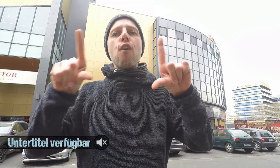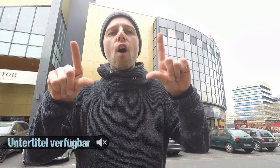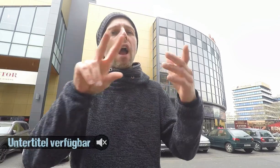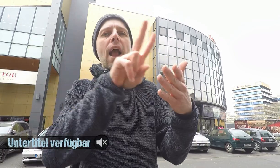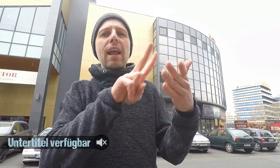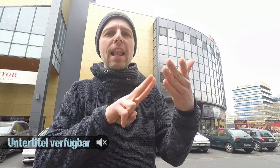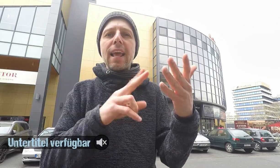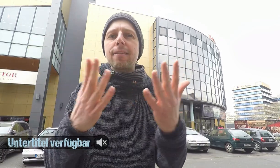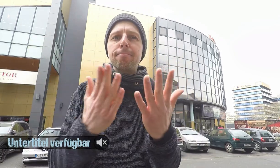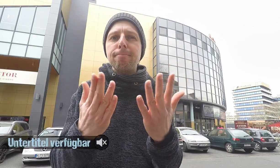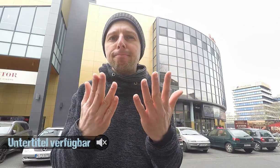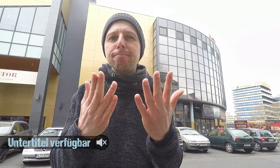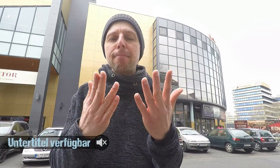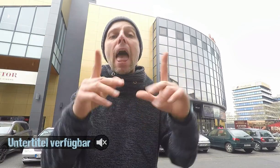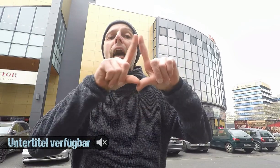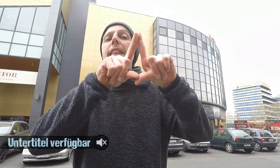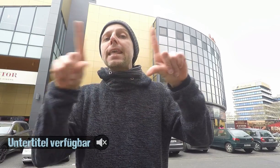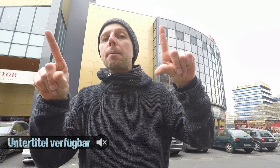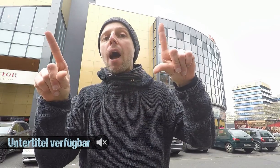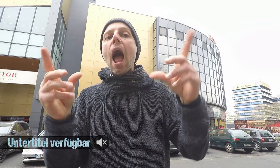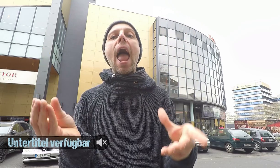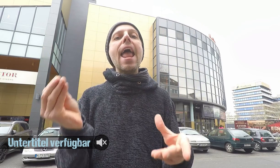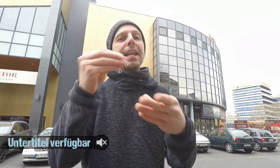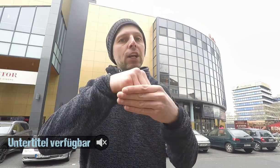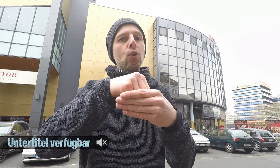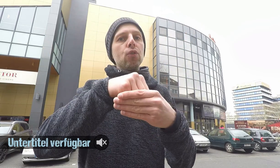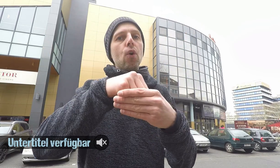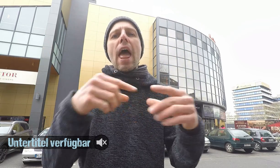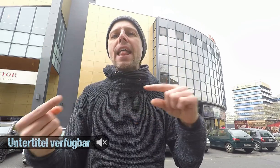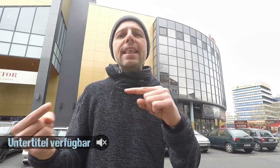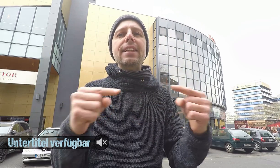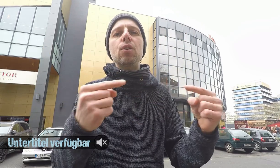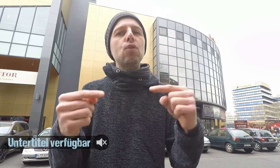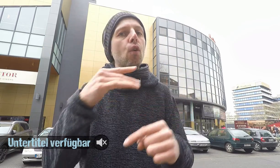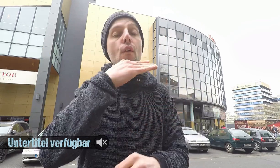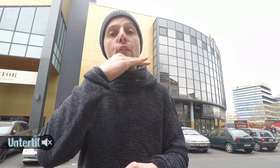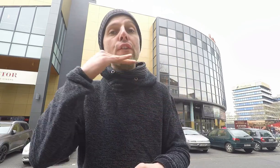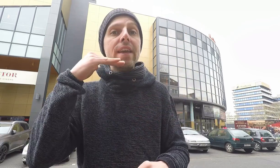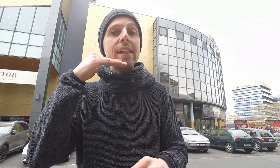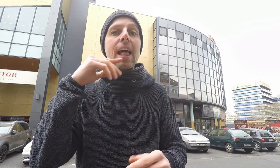habe ich so einiges über das Thema Inklusion gelesen. Es gab viel Diskussionen,